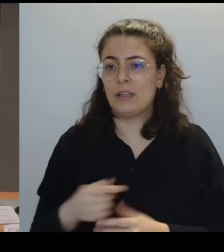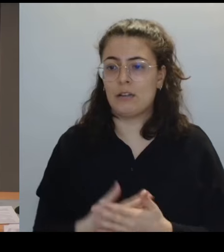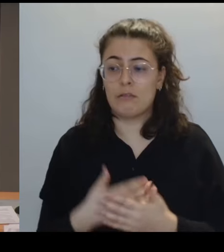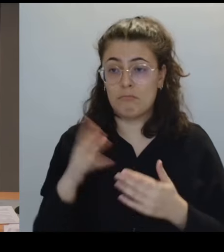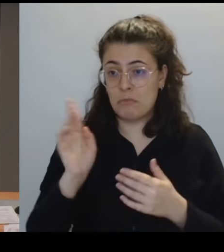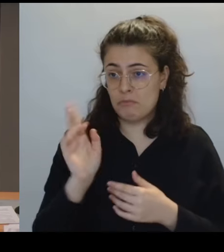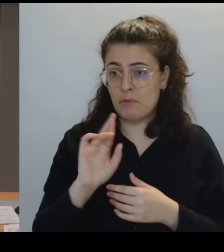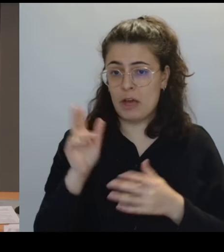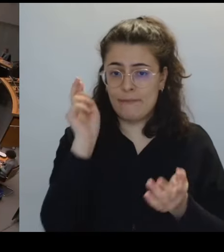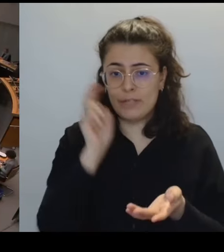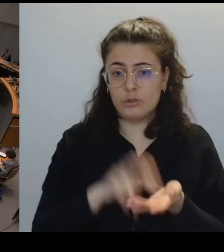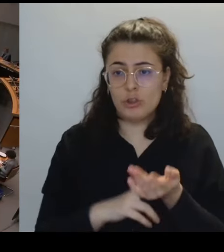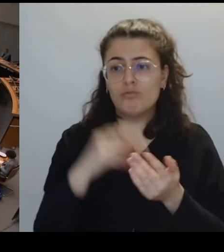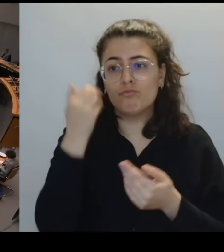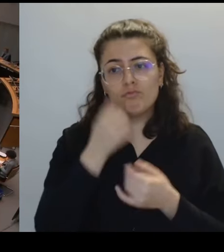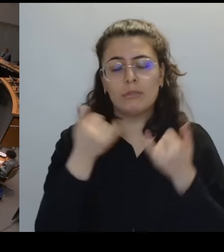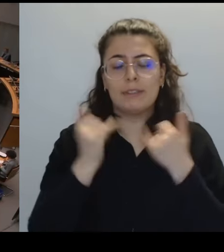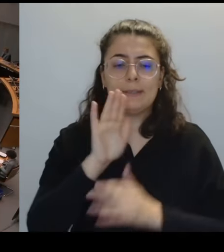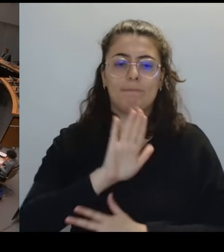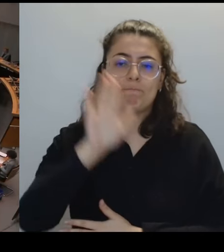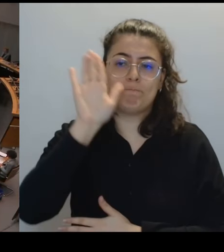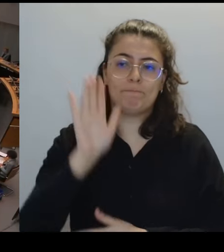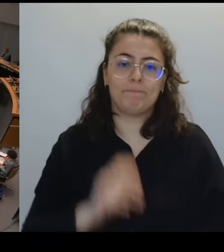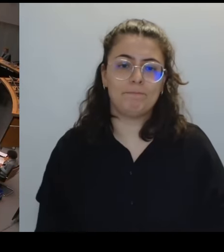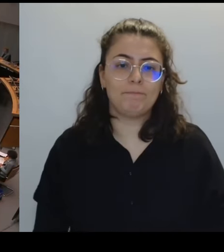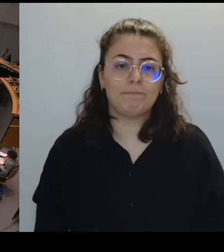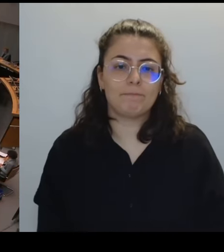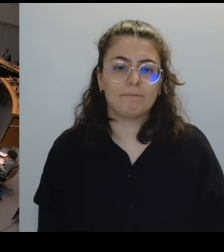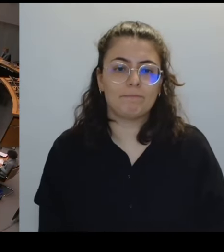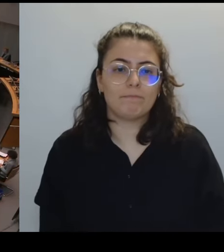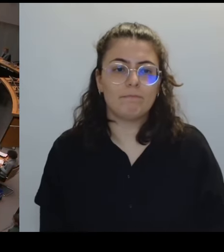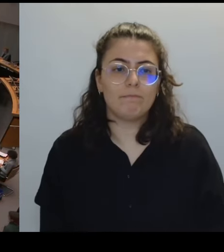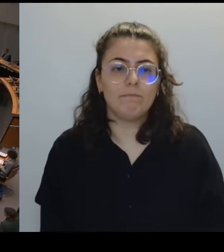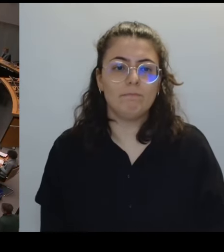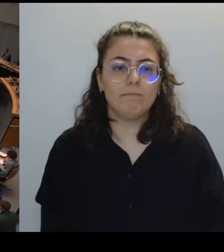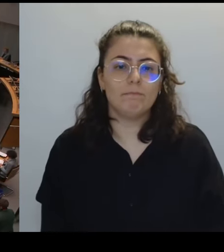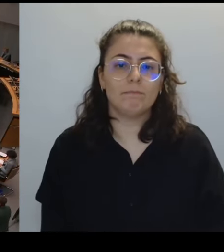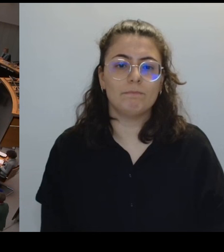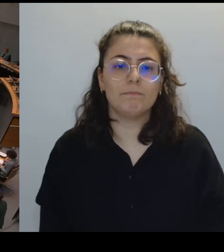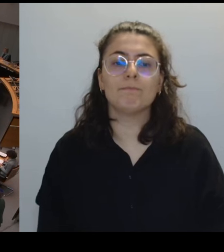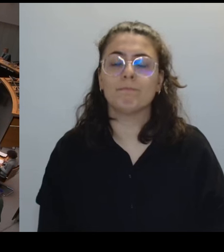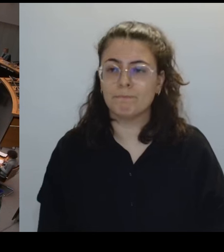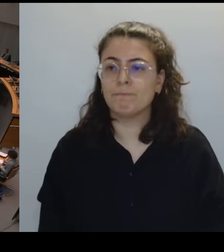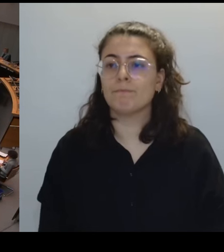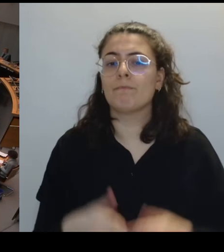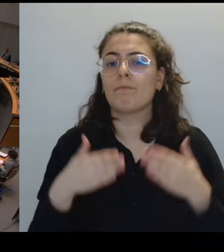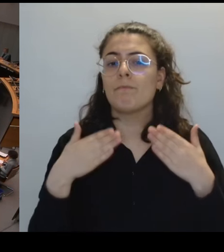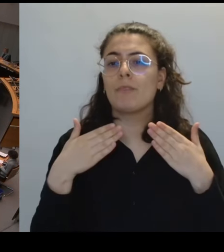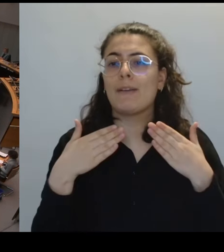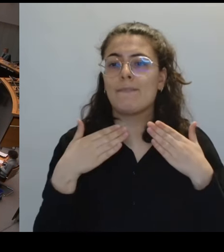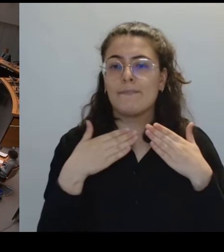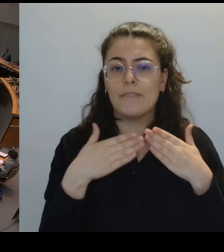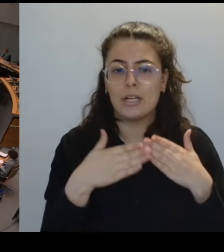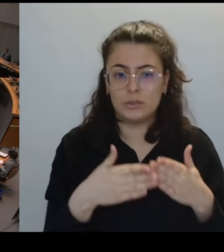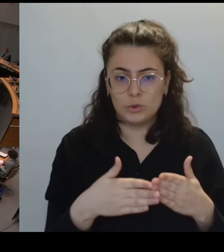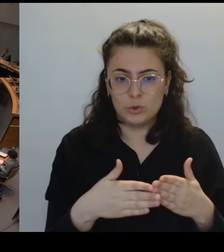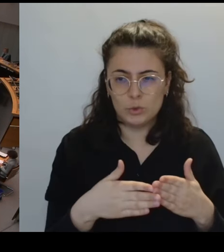bitte um das Handzeichen. Das sind die Fraktionen, teilweise der CDU,